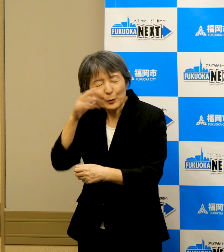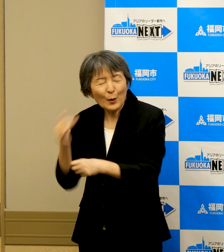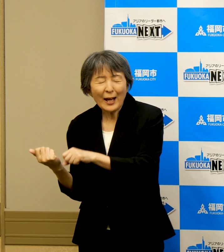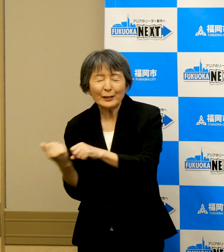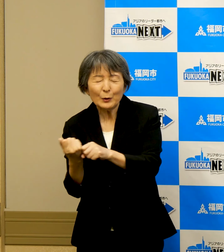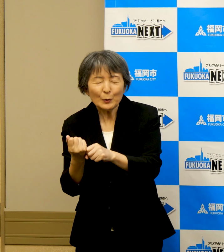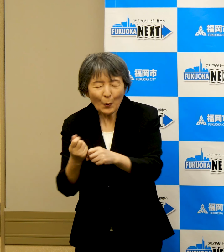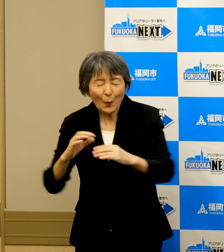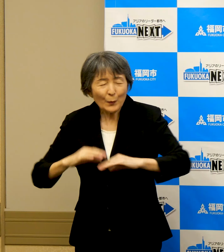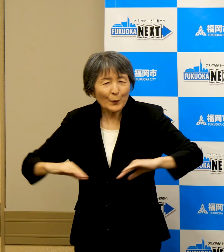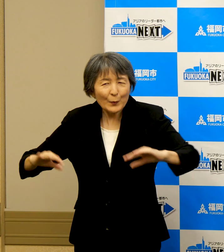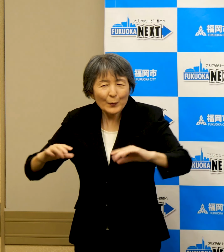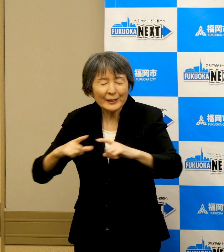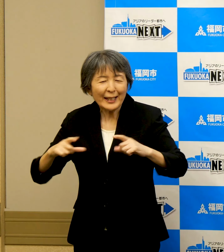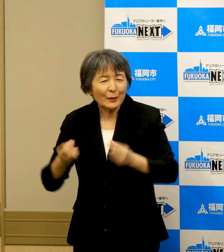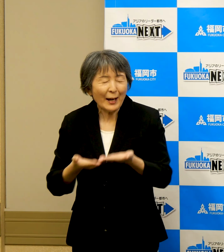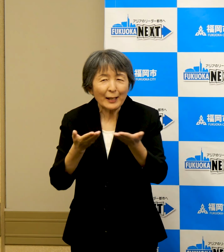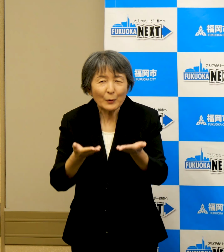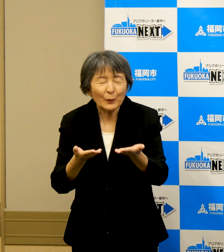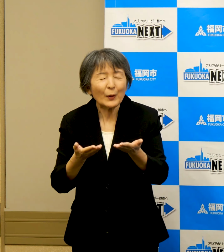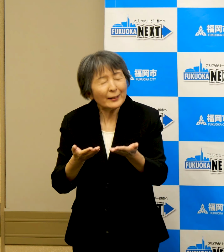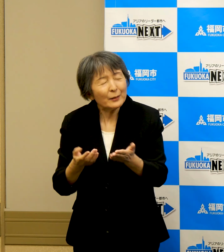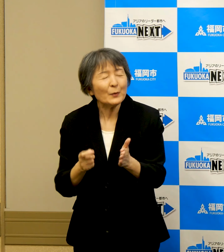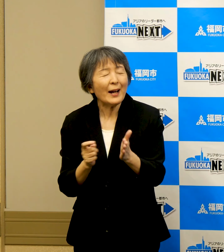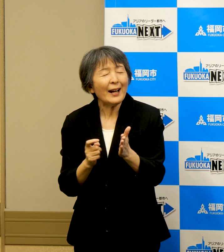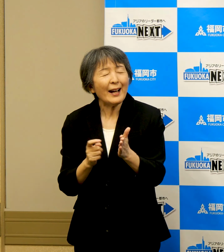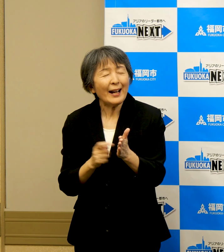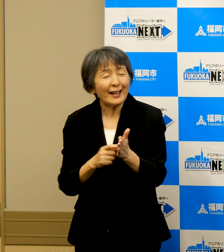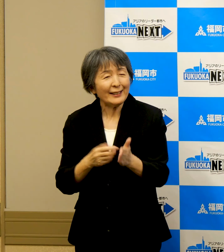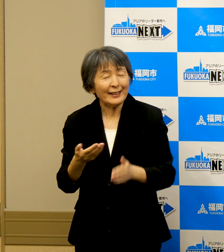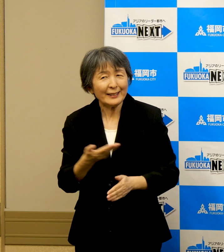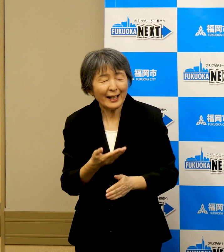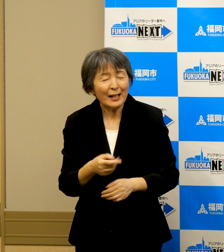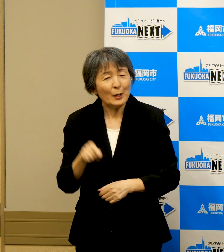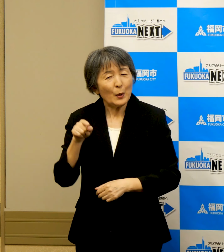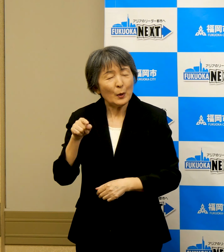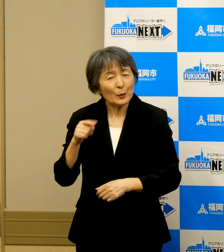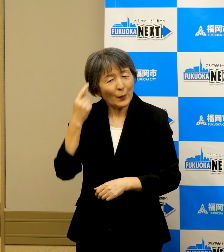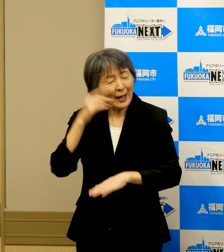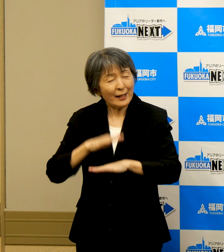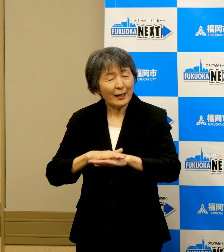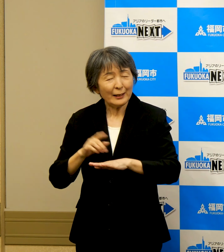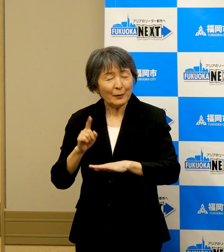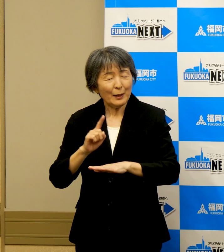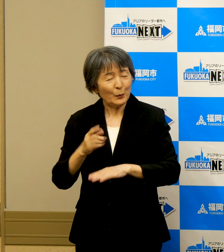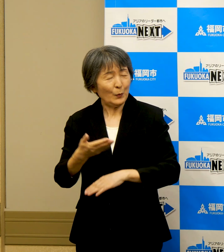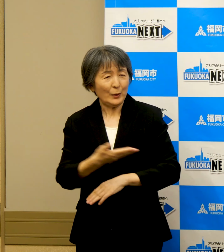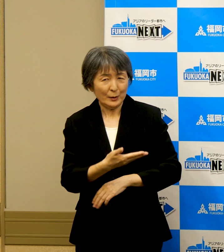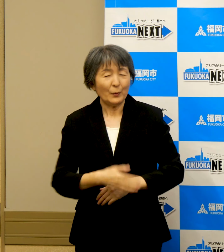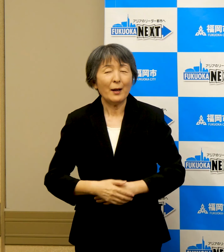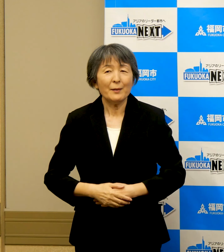そのあたりというのはまだ早い そのステージとしては そこまではいってないという理解をしたらいいでしょうか (市長)そうですね